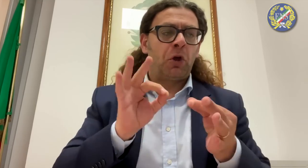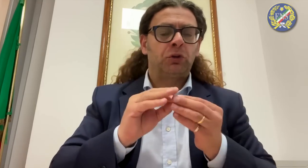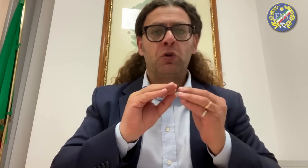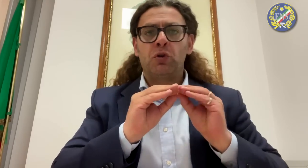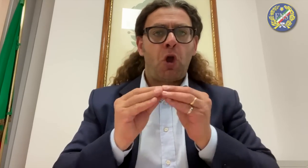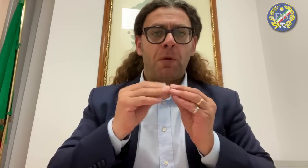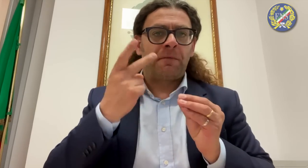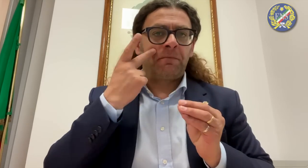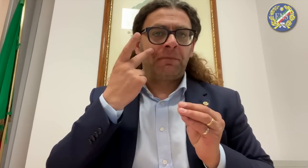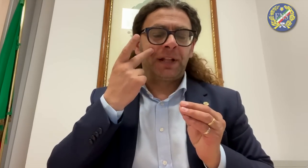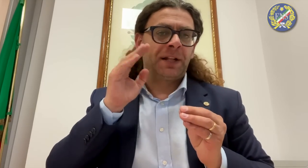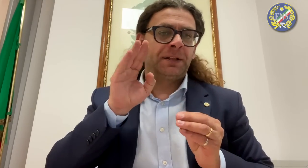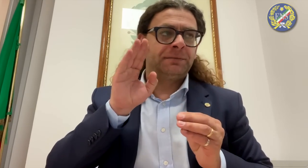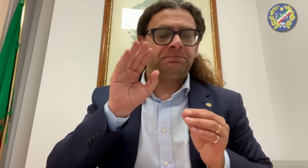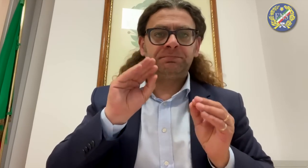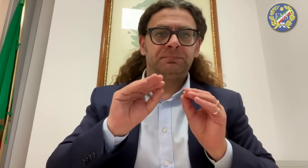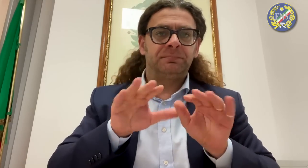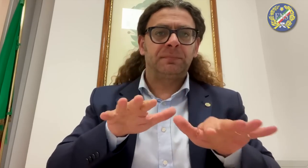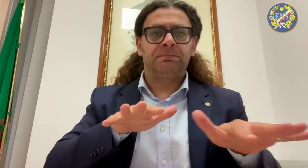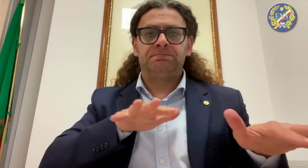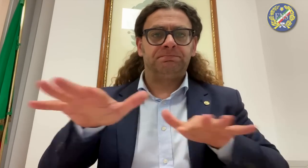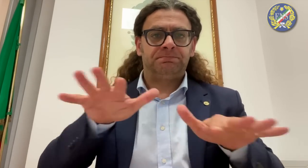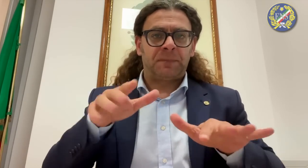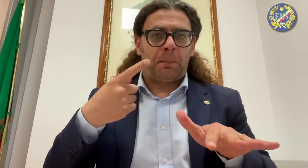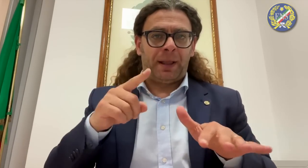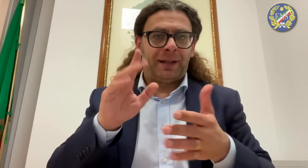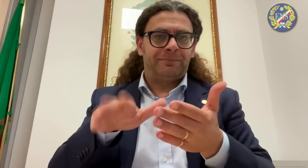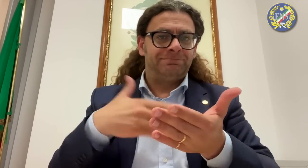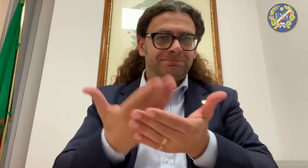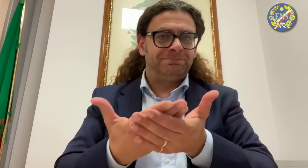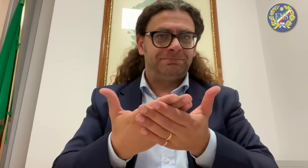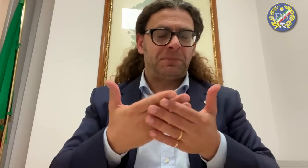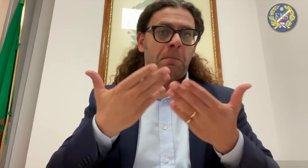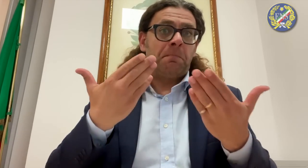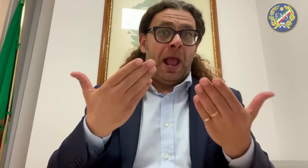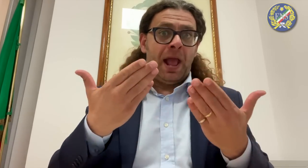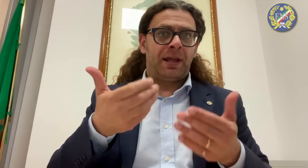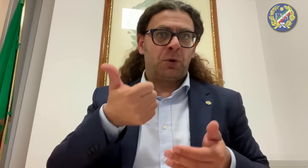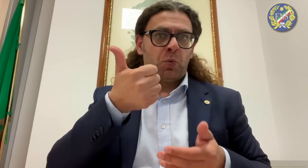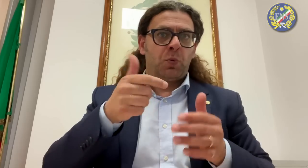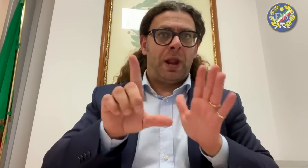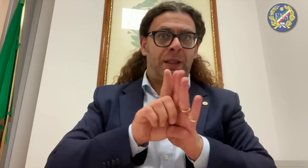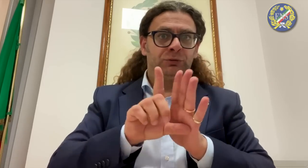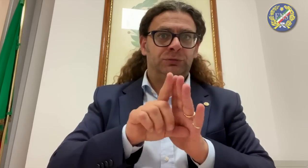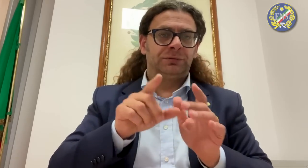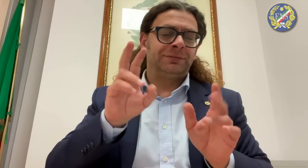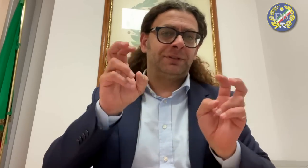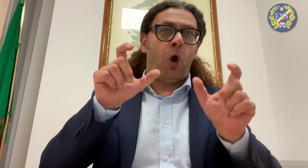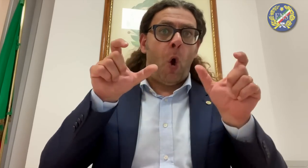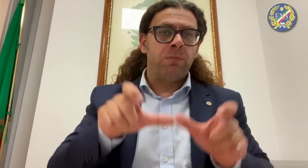Anche questo tema ha trovato il consenso del Ministero, resta da definire come muoversi per concretizzarlo, proponendo magari una bozza